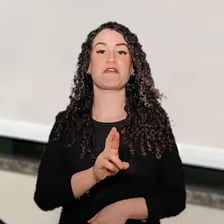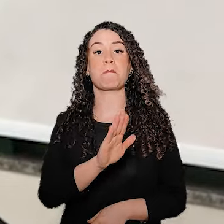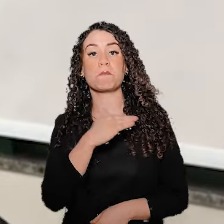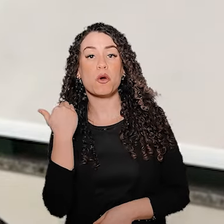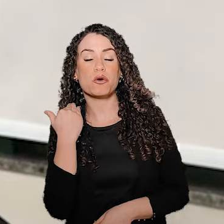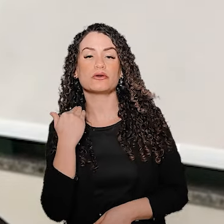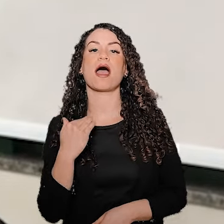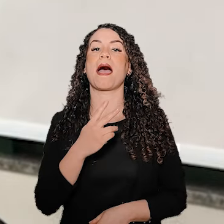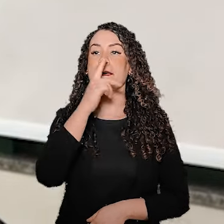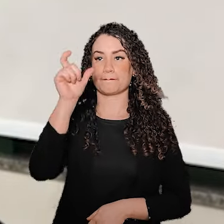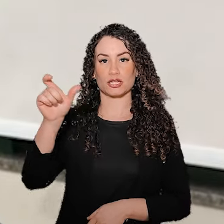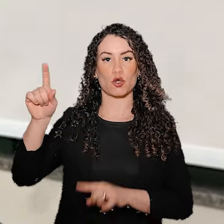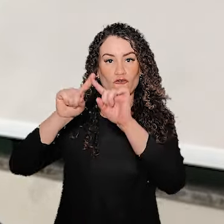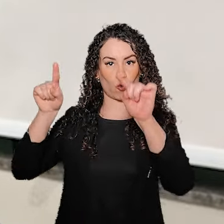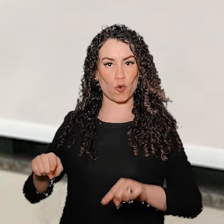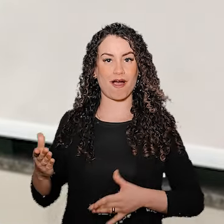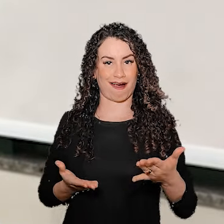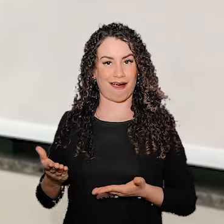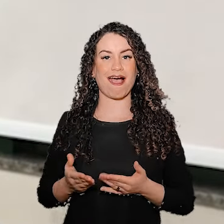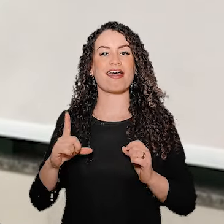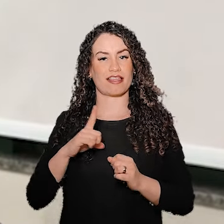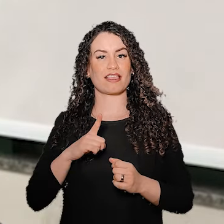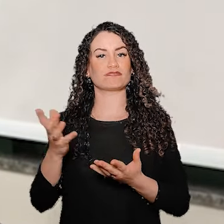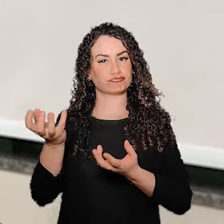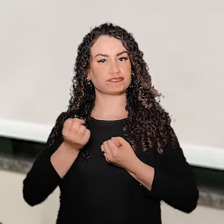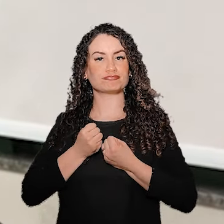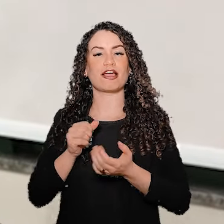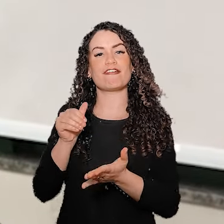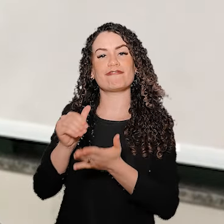E, neste caso, os empregados terão direito as mesmas verbas de uma dispensa sem justa causa,